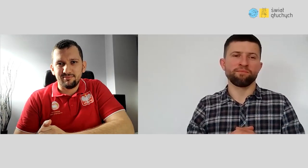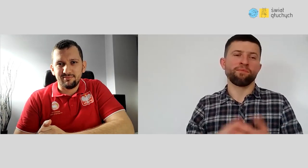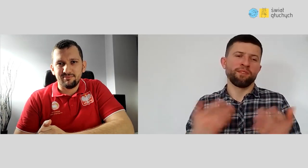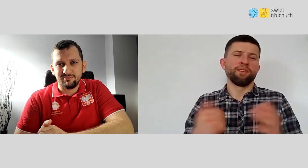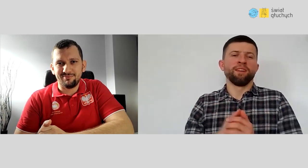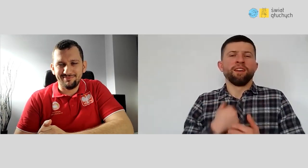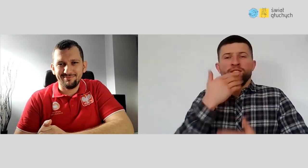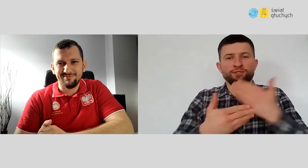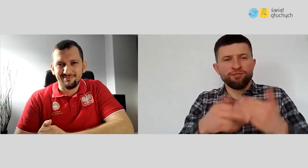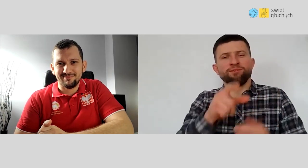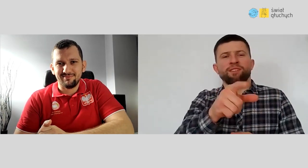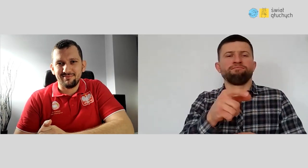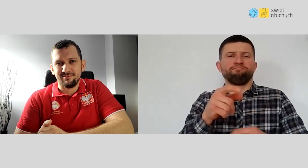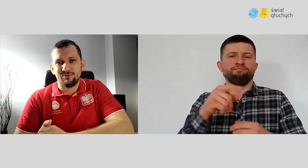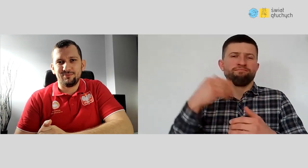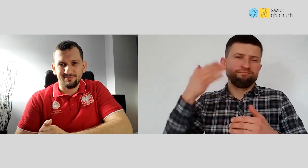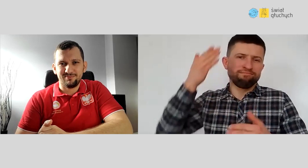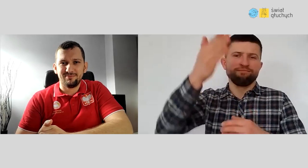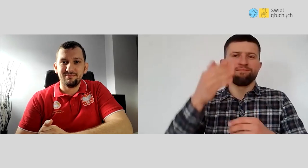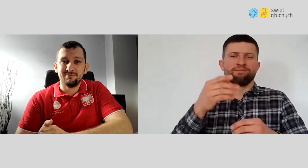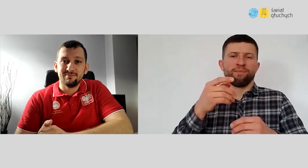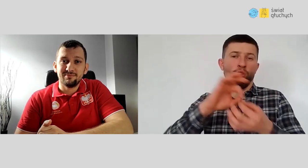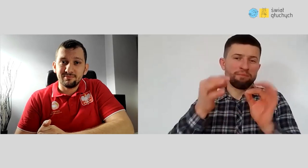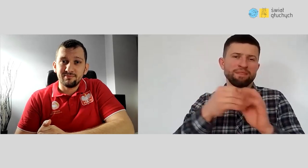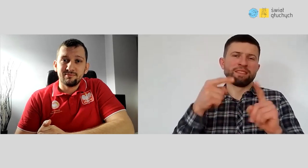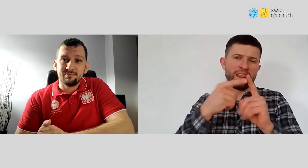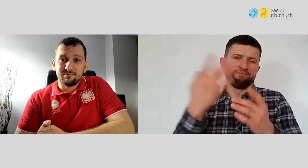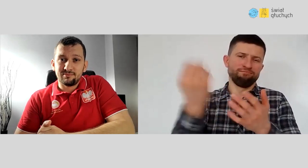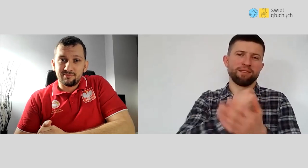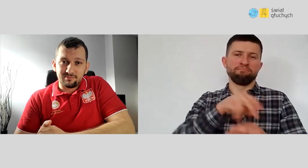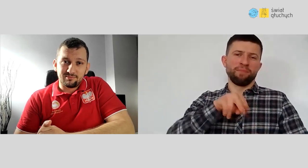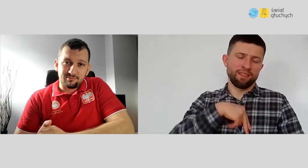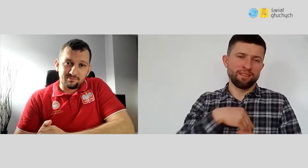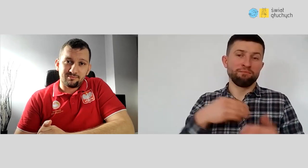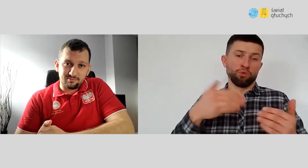Życzę powodzenia w dalszych sukcesach sportowych.